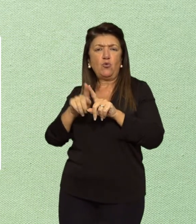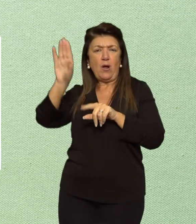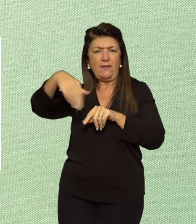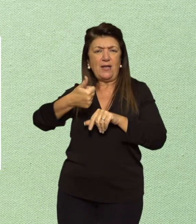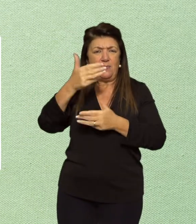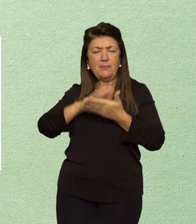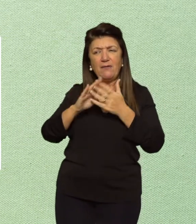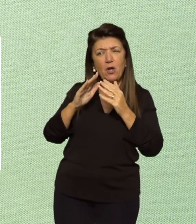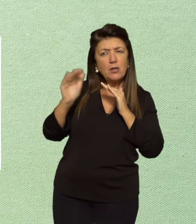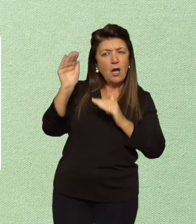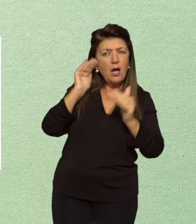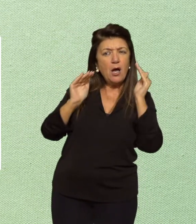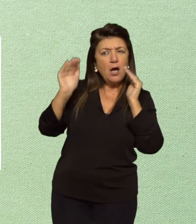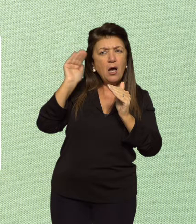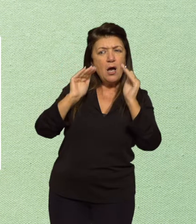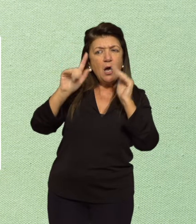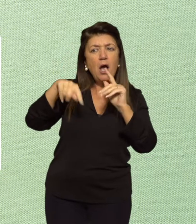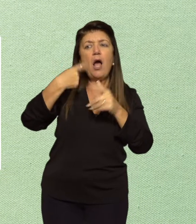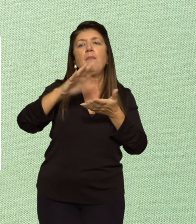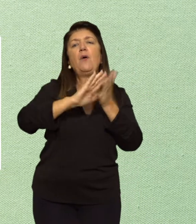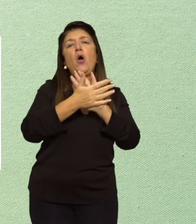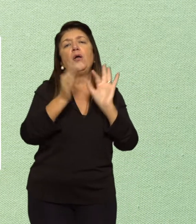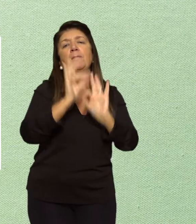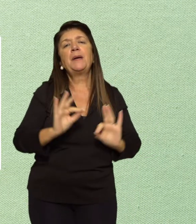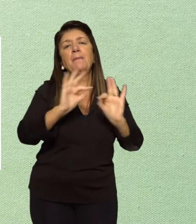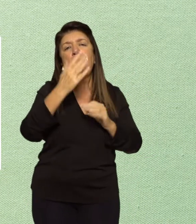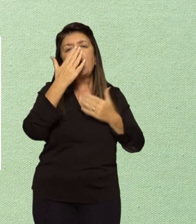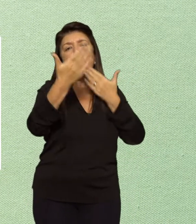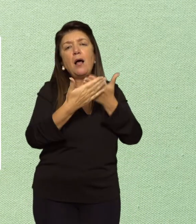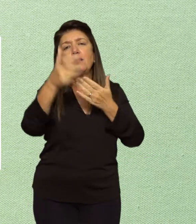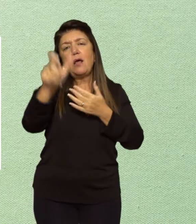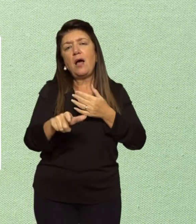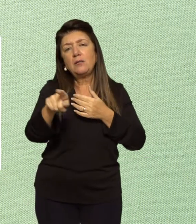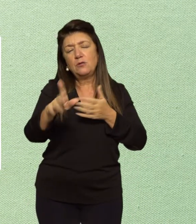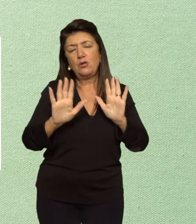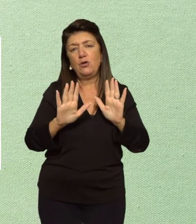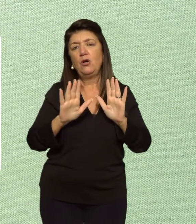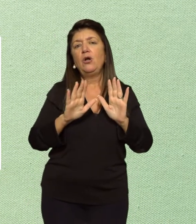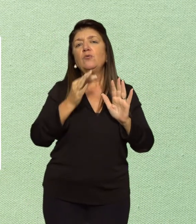passare no? Per riprendere il tuo discorso che non vuole essere identificativo della storia